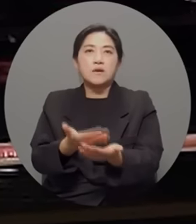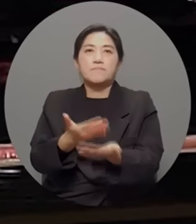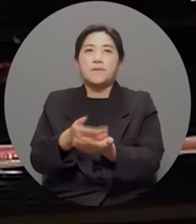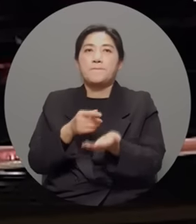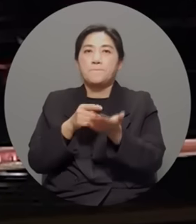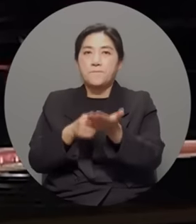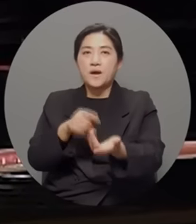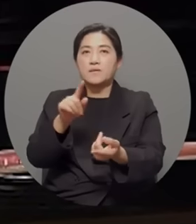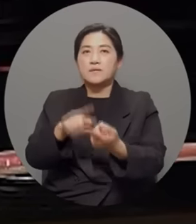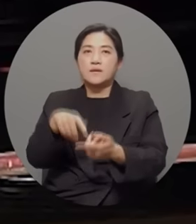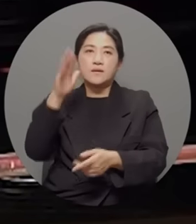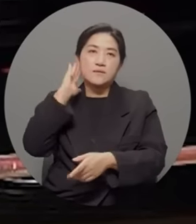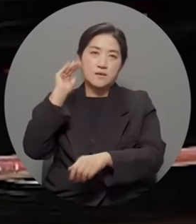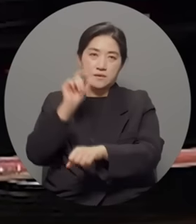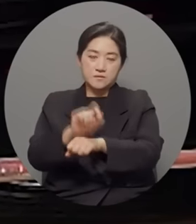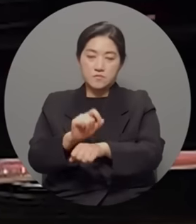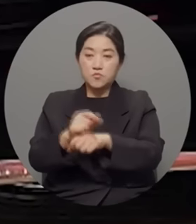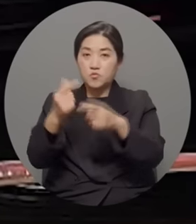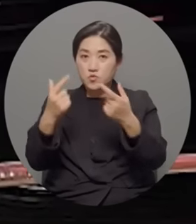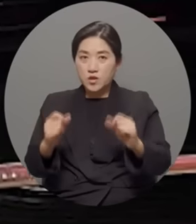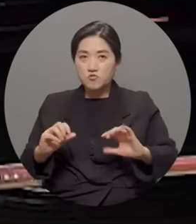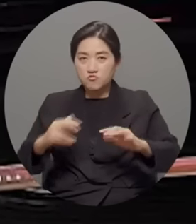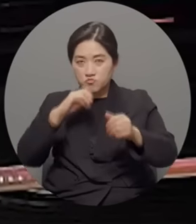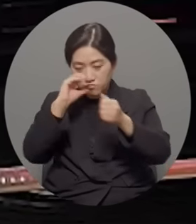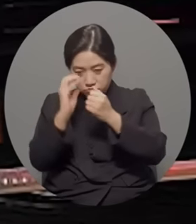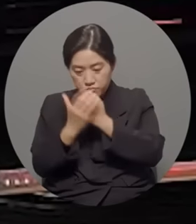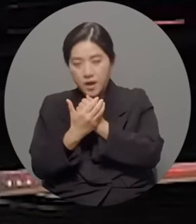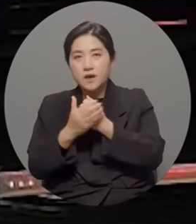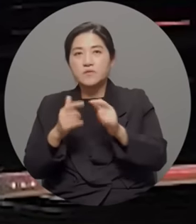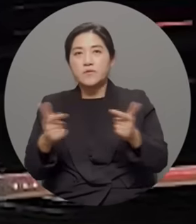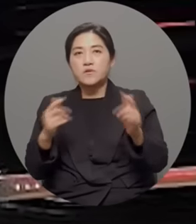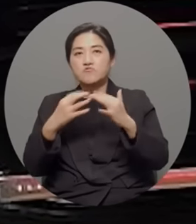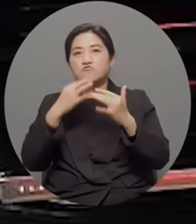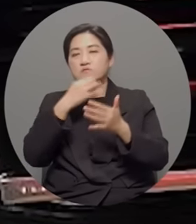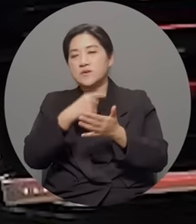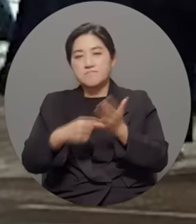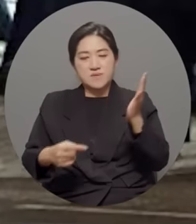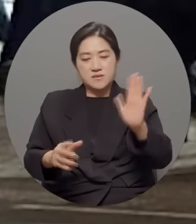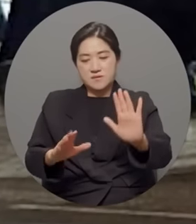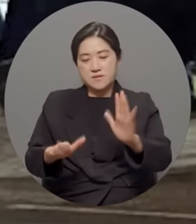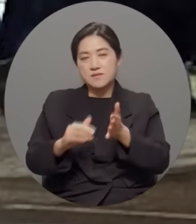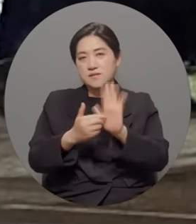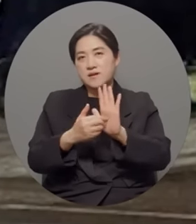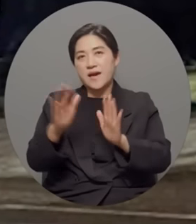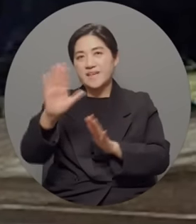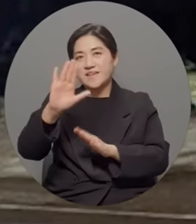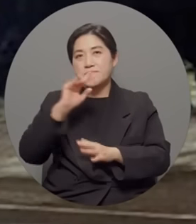대한 정보 공개를 청구했는데 이에 대해 대통령실은 역시 국방 등 국익 침해를